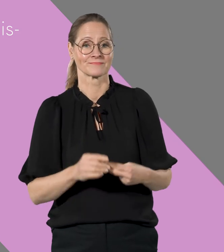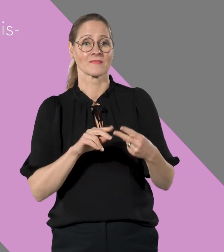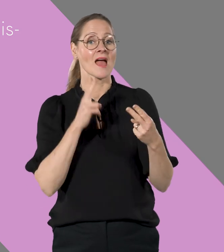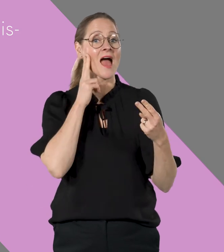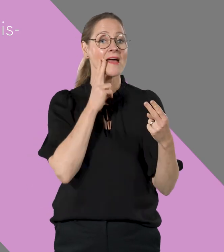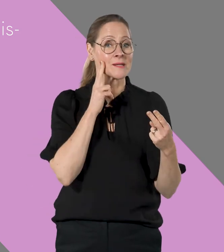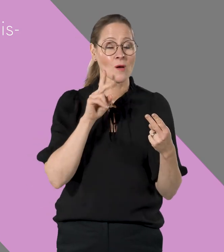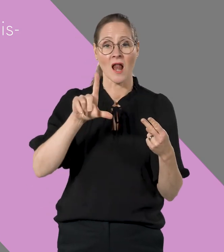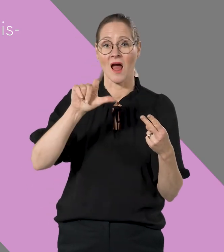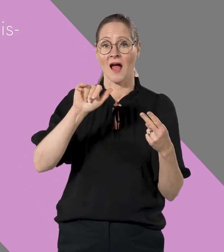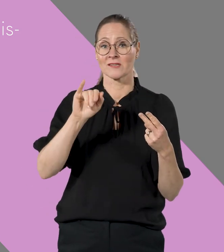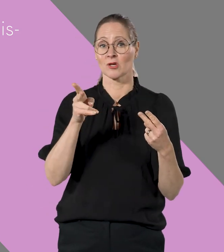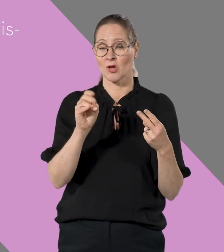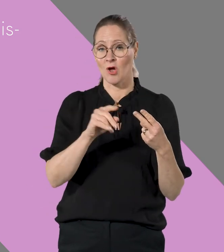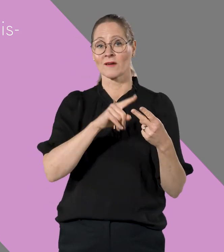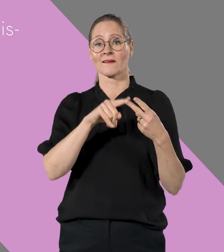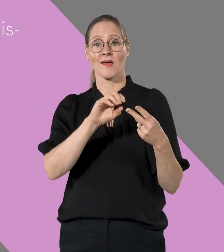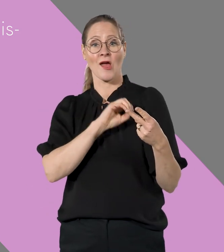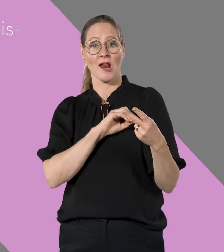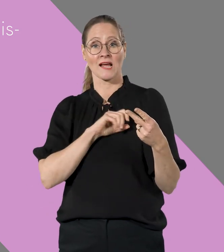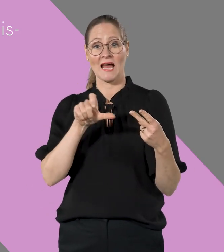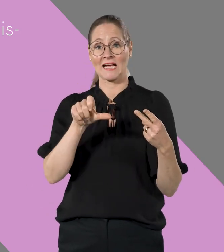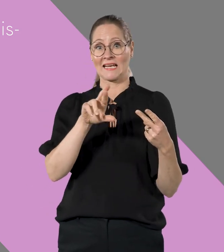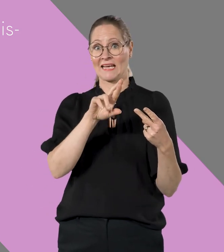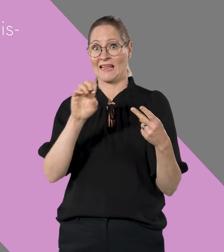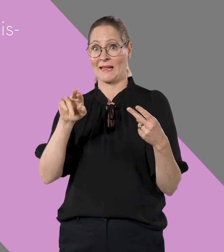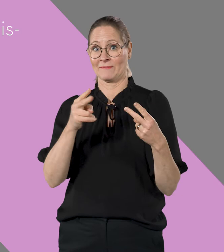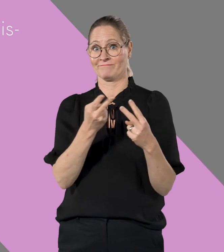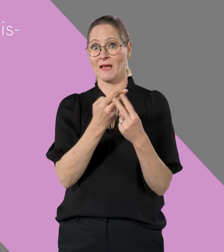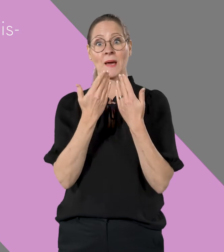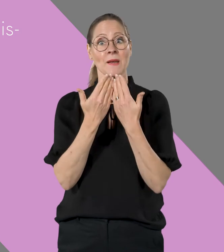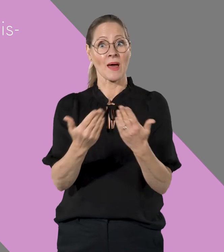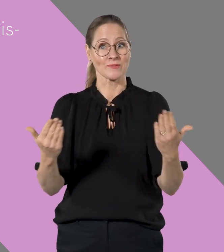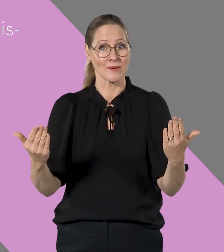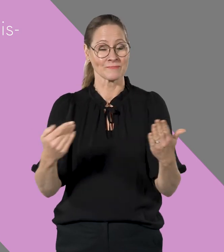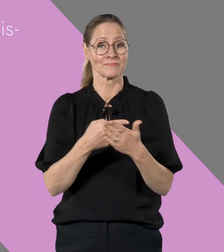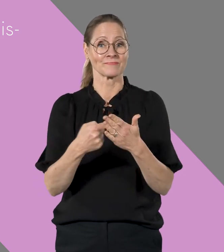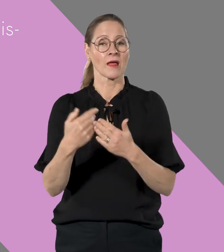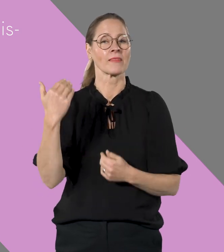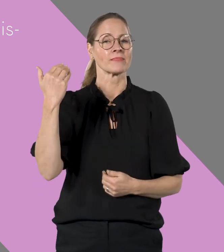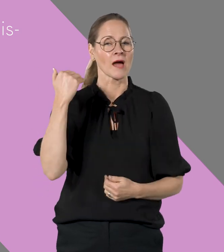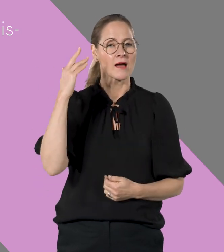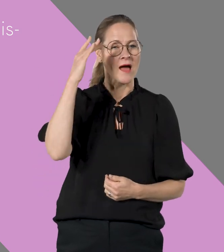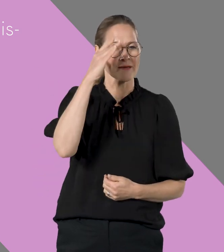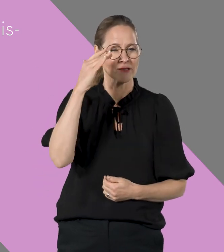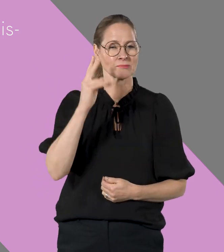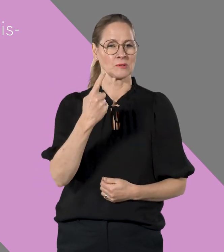Aino Laihon ja Olga Greenin näyttely Taka-ajatuksia -